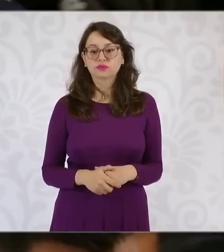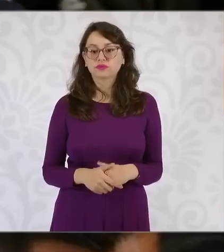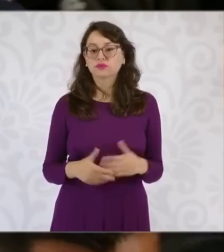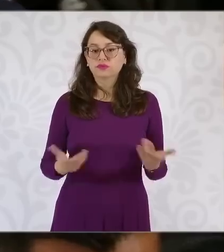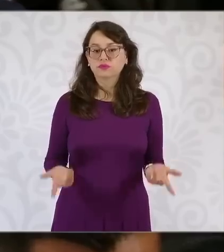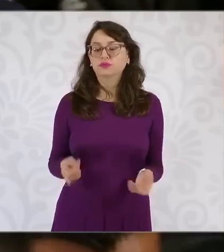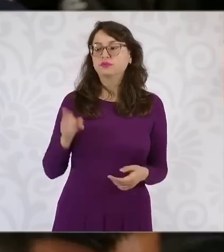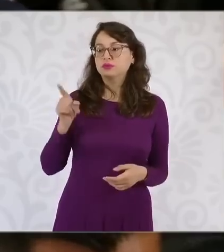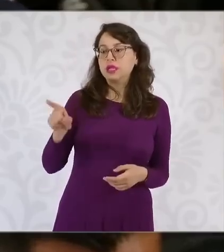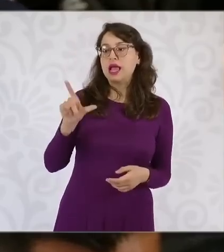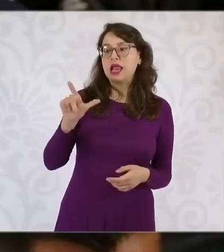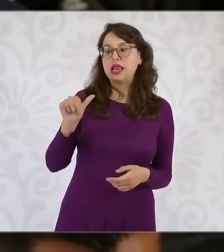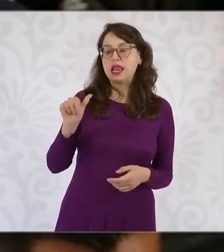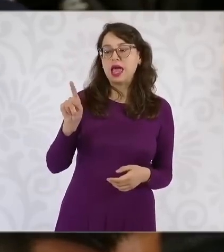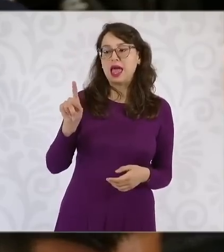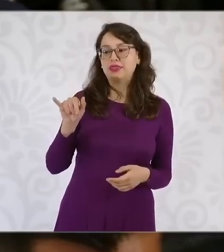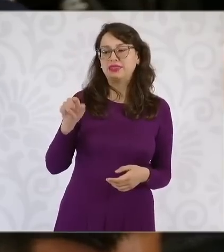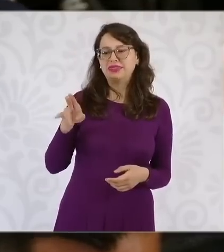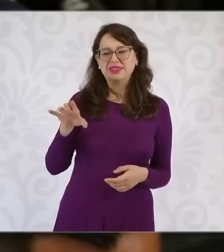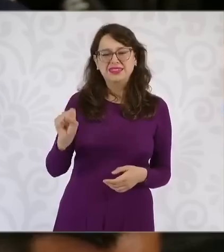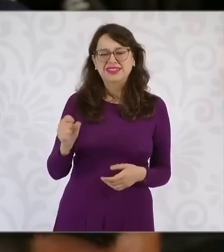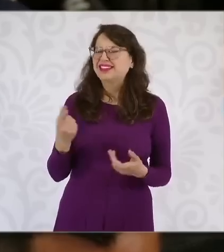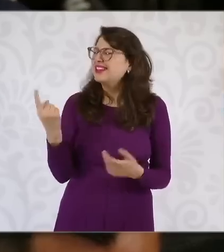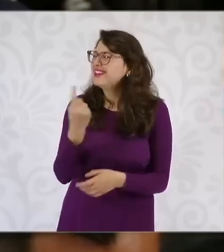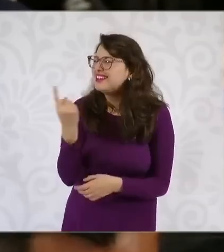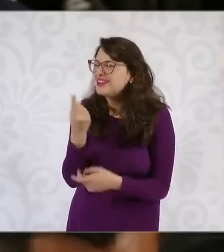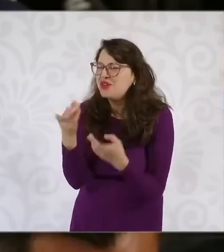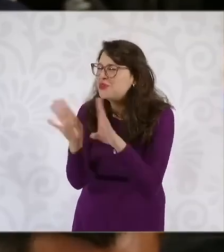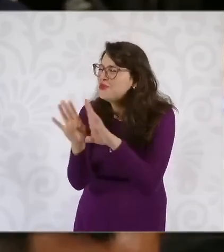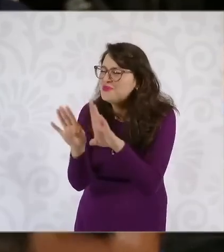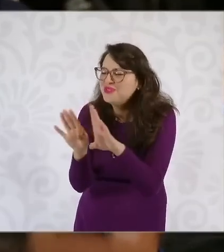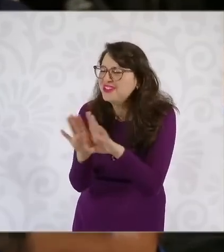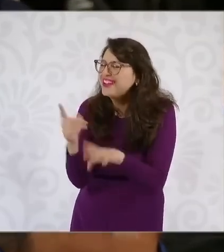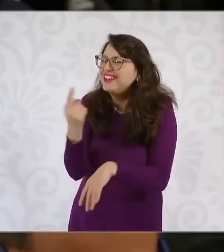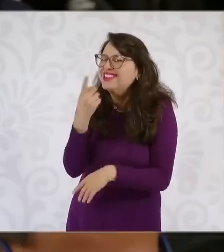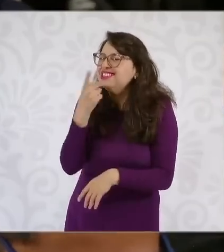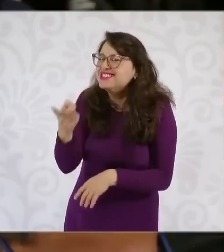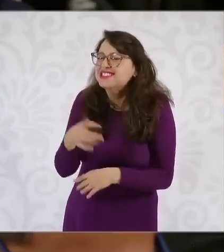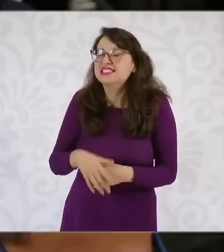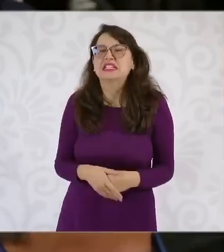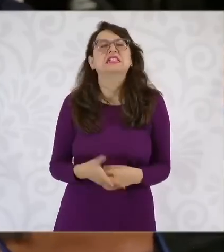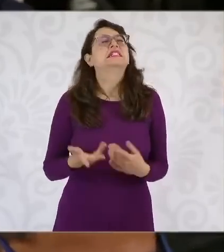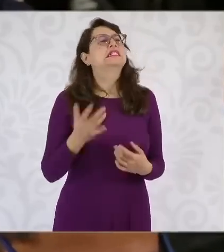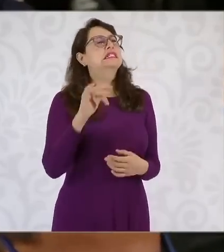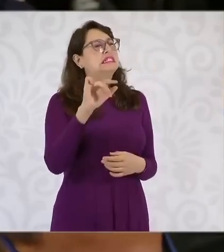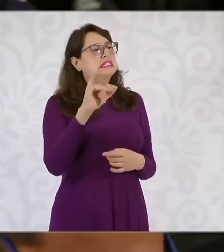quiera los medios pueden Cómo cómo dijiste que los medios pueden tener sus intereses particulares